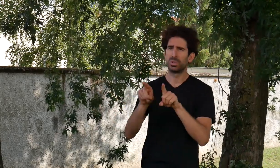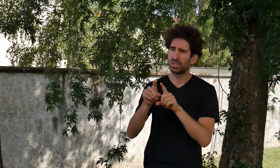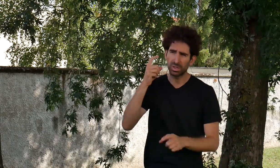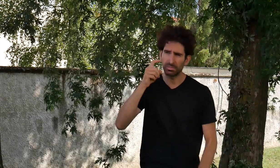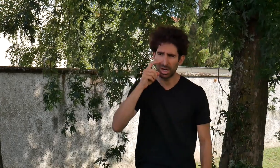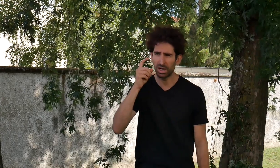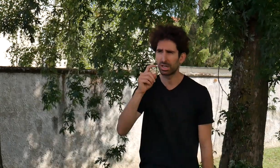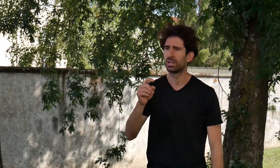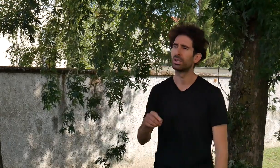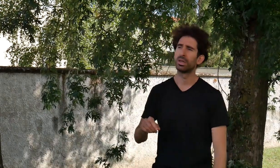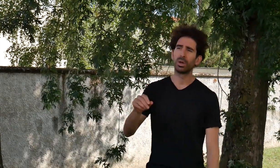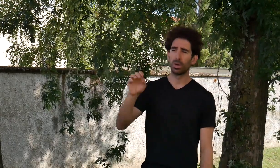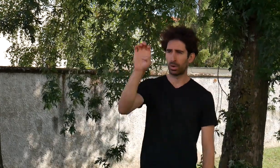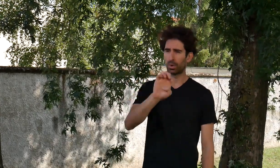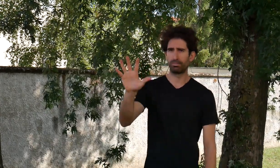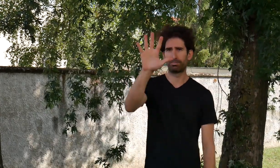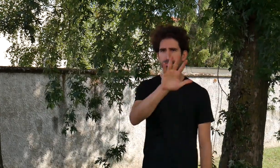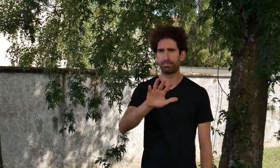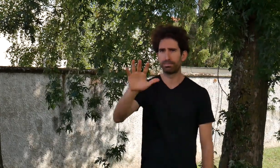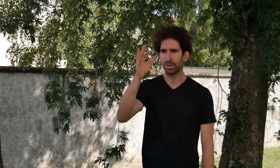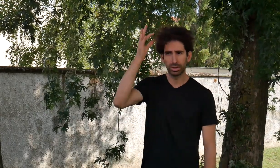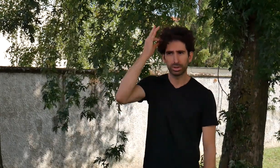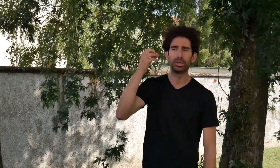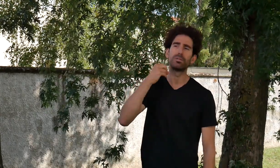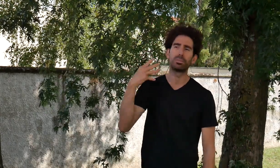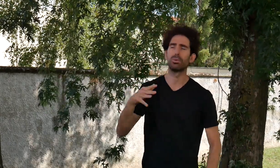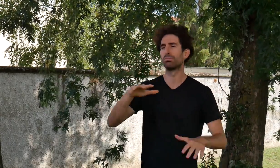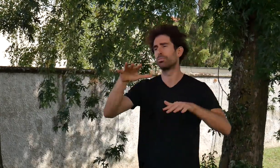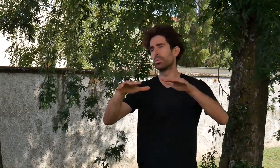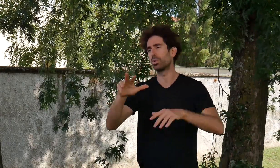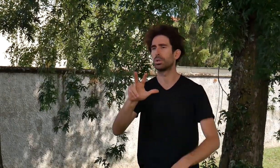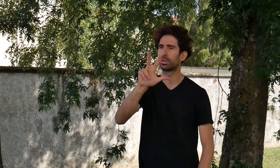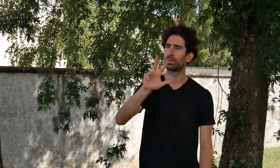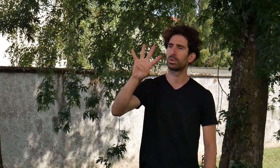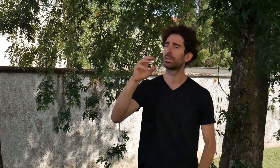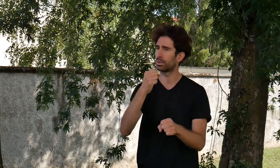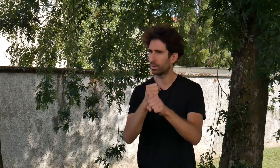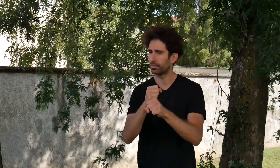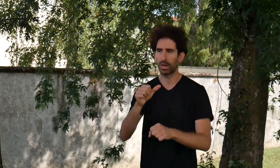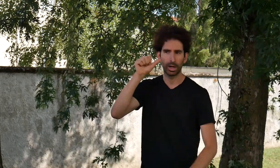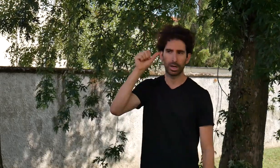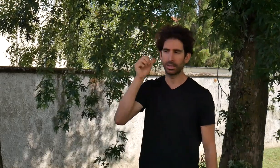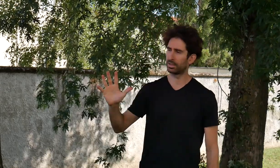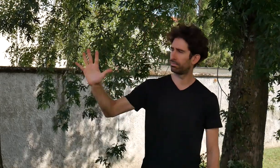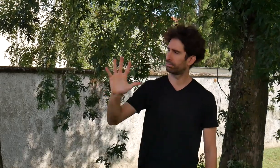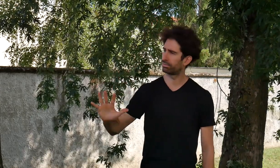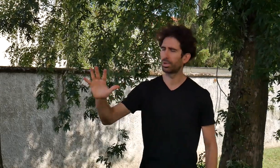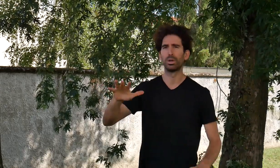Aussi, on remarque qu'en Europe, les cheveux blancs apparaissent en moyenne vers 34 ans. En Asie,